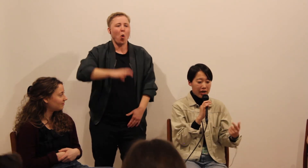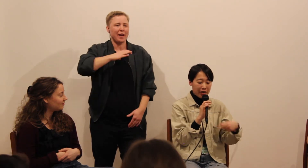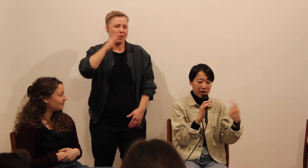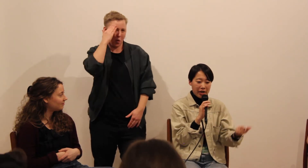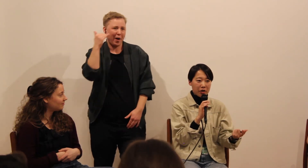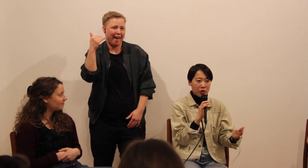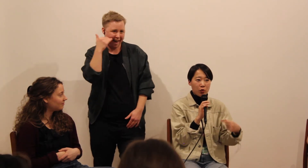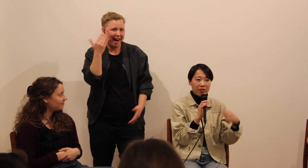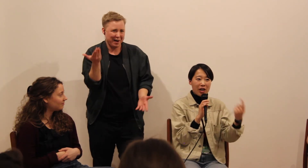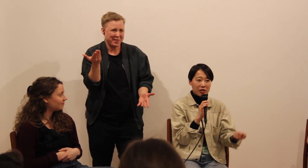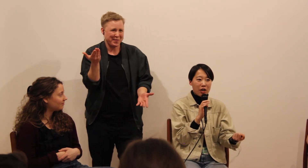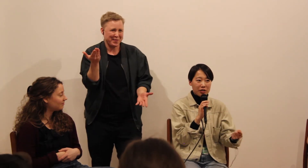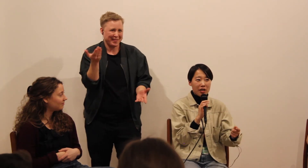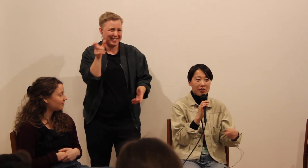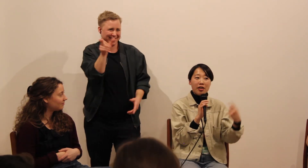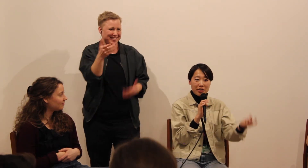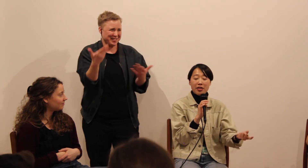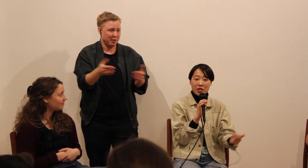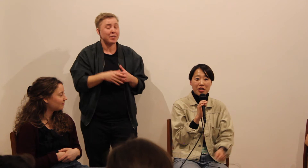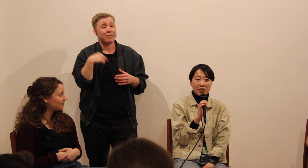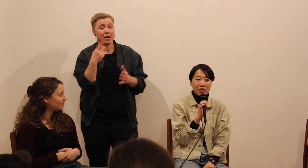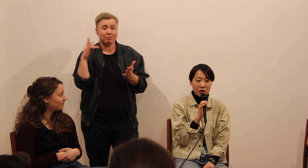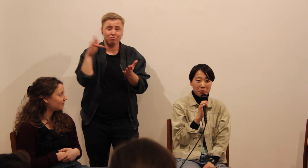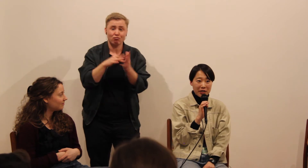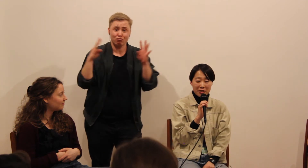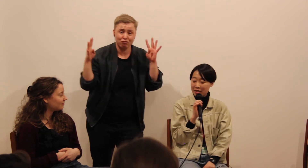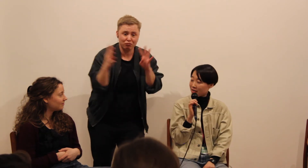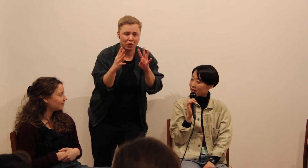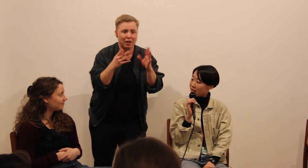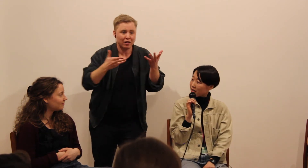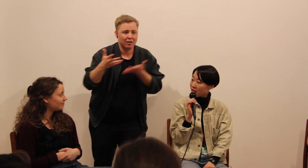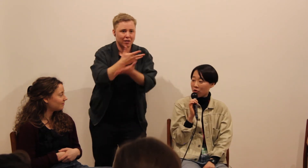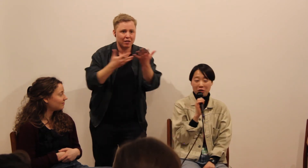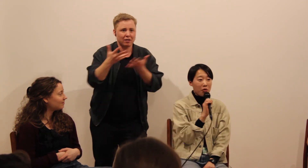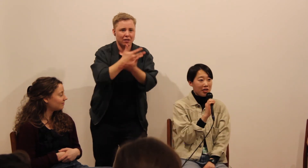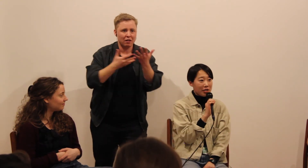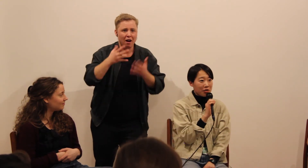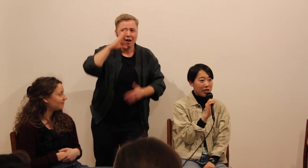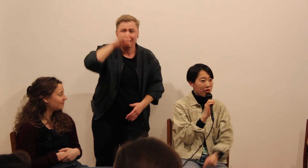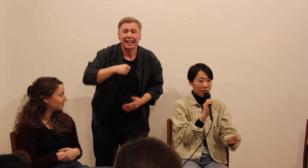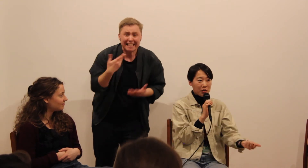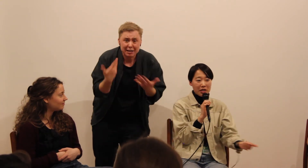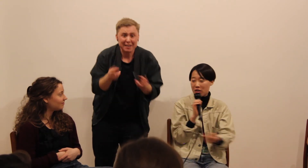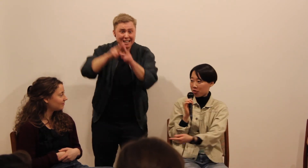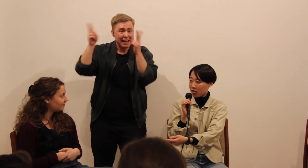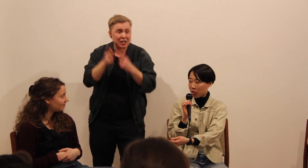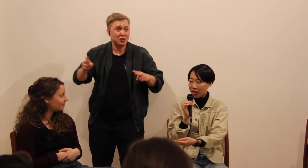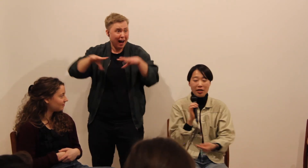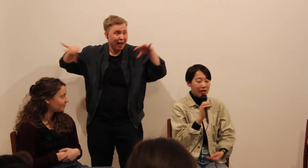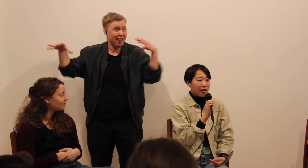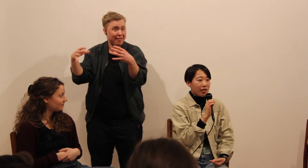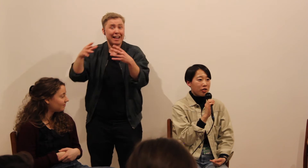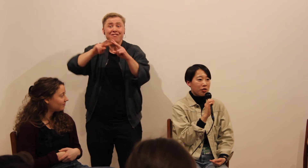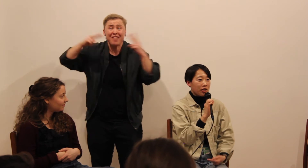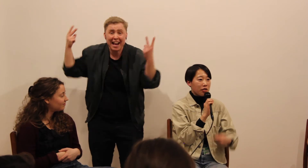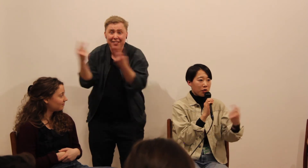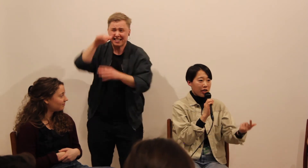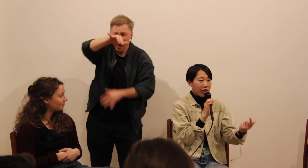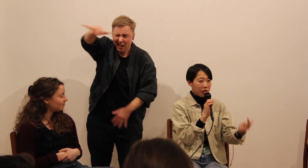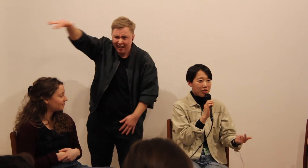Später merkten wir, dass es eine Internationale CODA Gruppe gab, sowie auch ein CODA Deutschland.